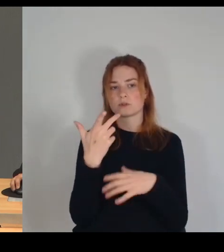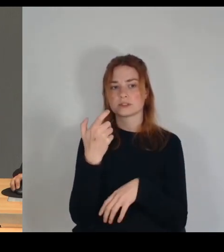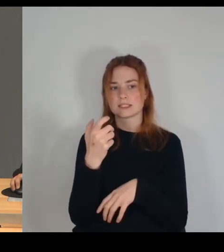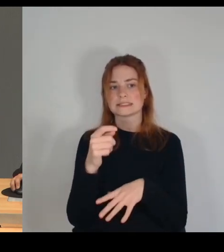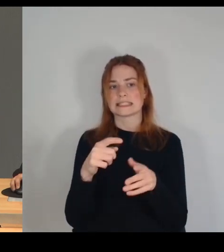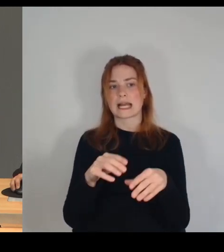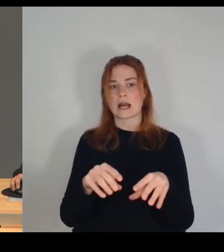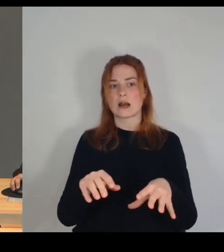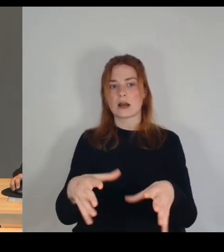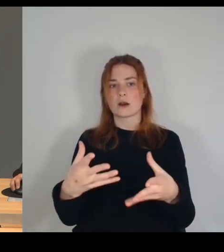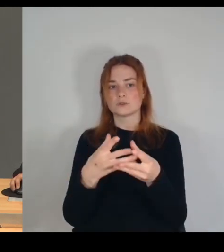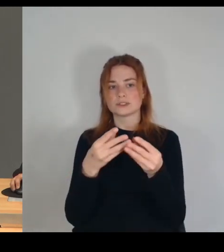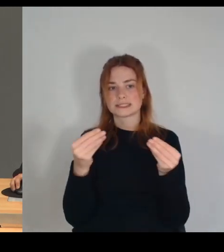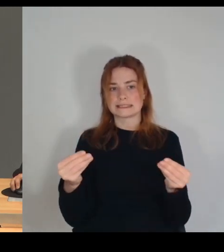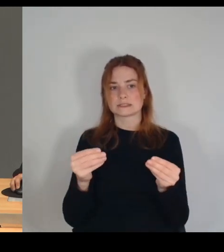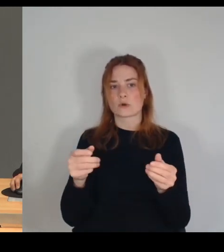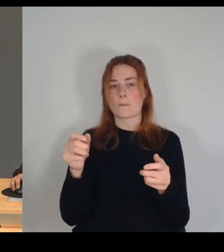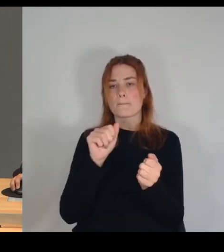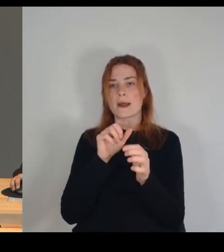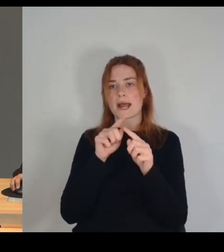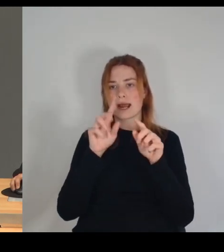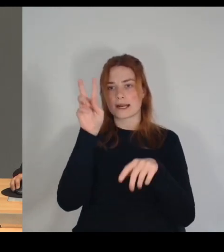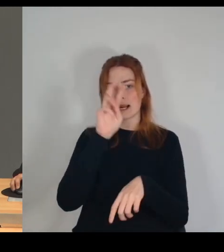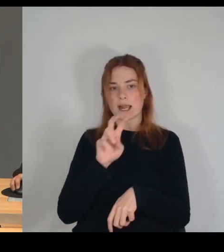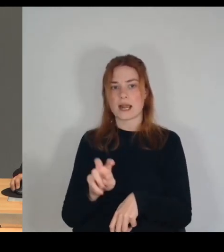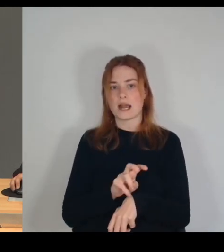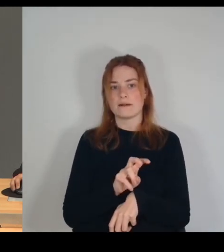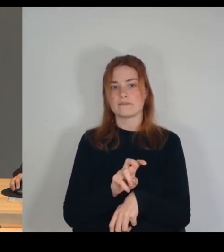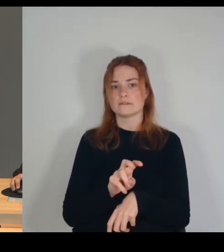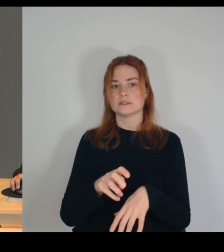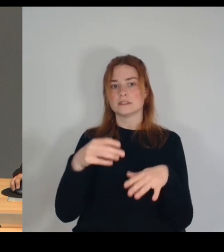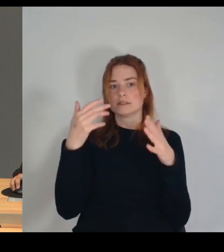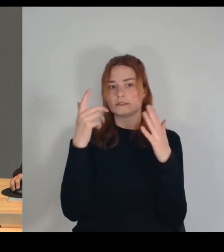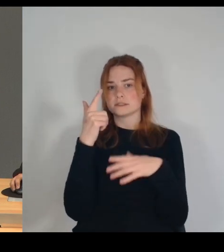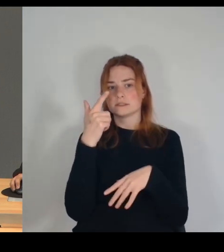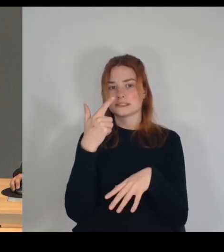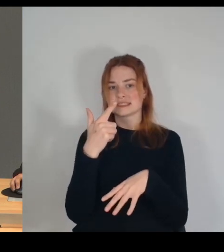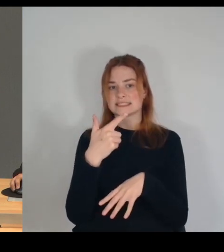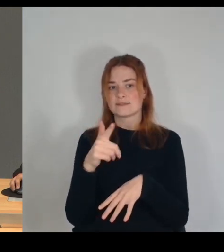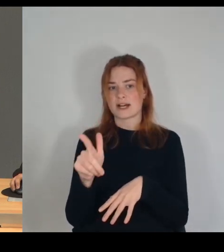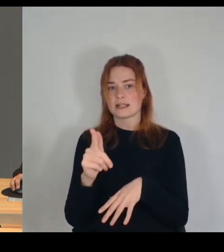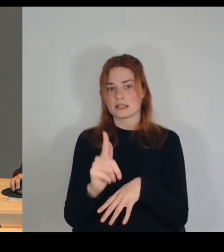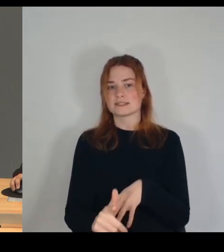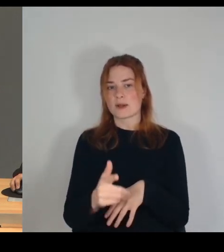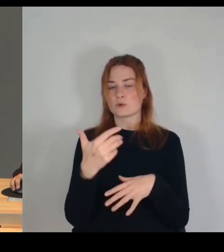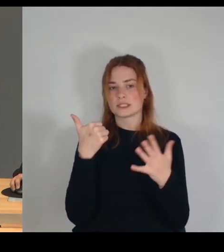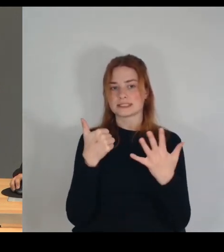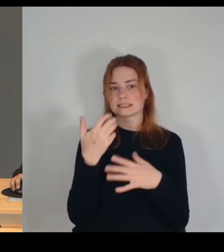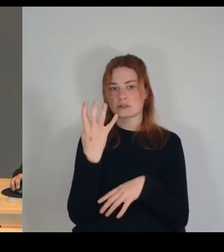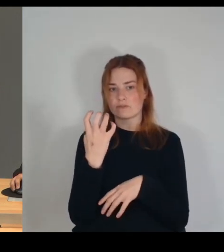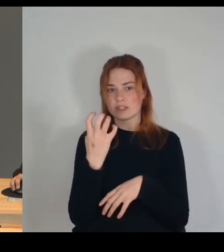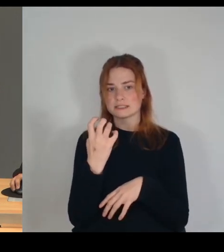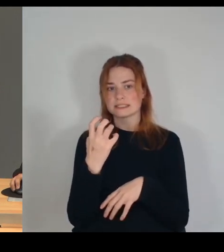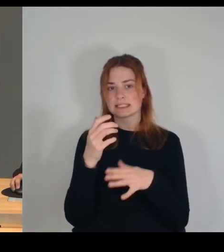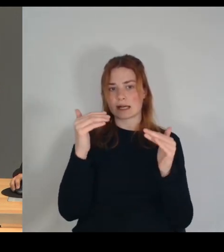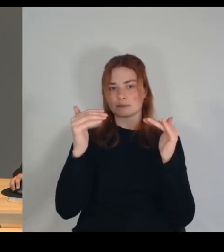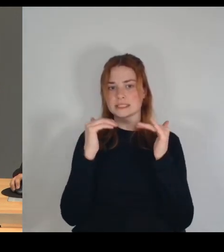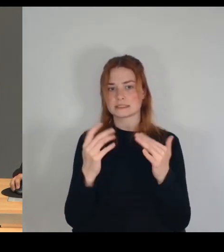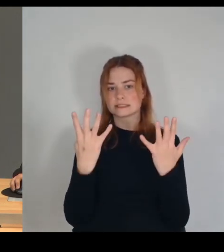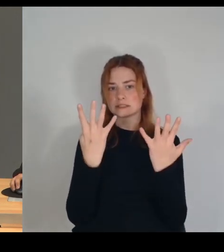Berlin Keine Sonderrechte für Asylbeg ehrende und sonstige Migranten. In der Beratung beginnt die AfD Fraktion und hier der Abgeordnete Latsch.